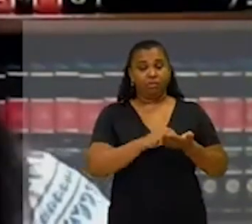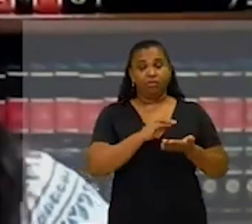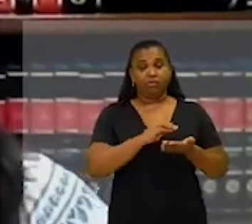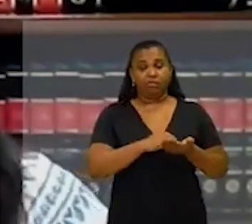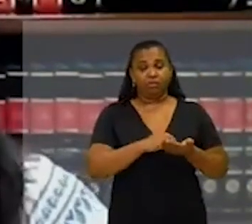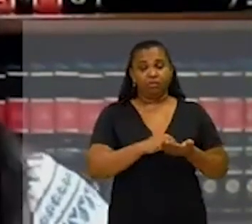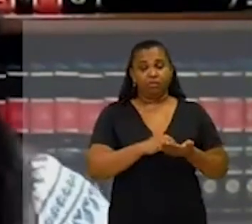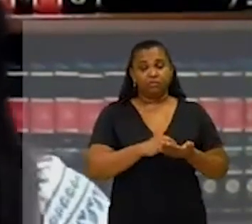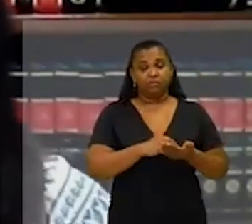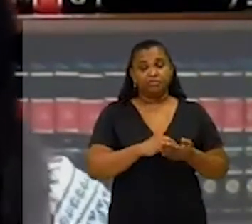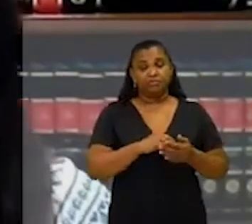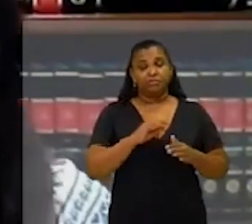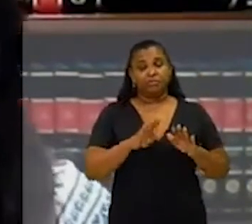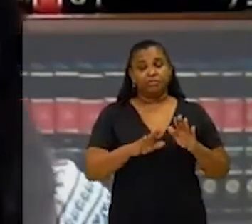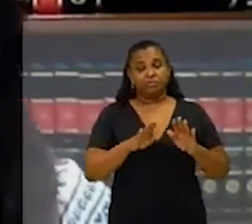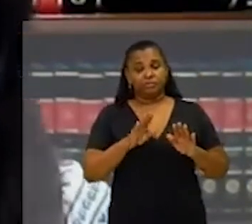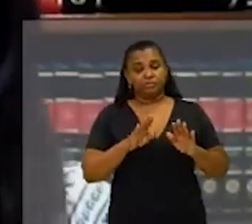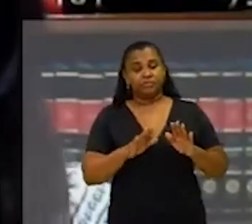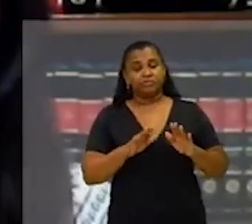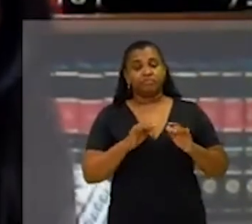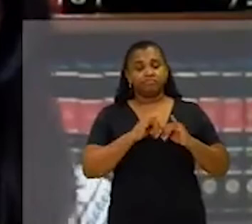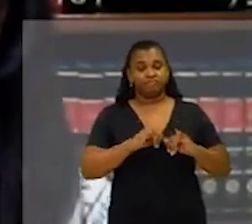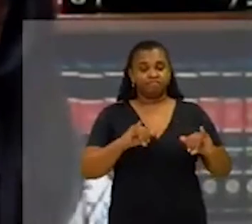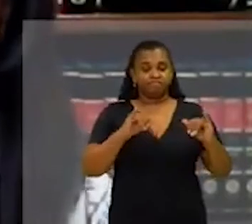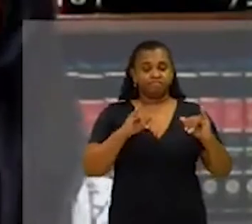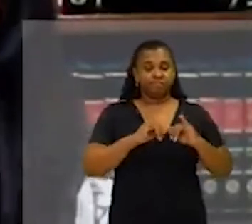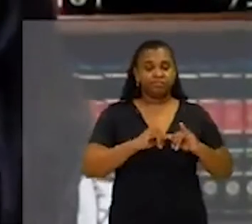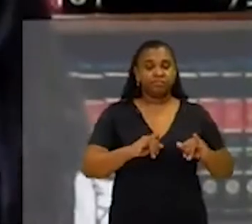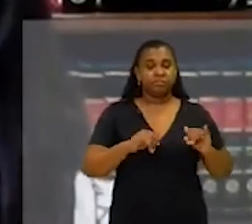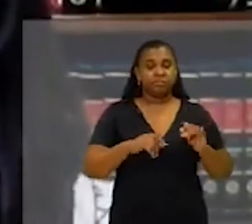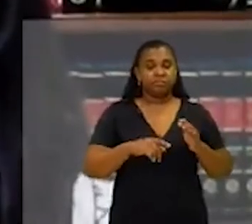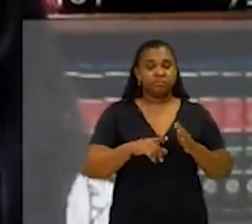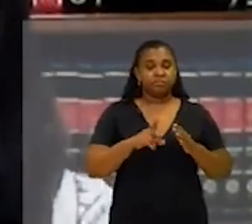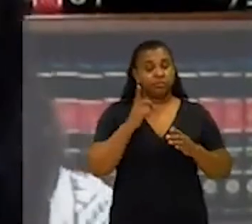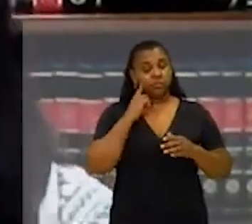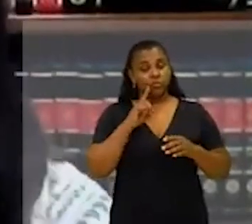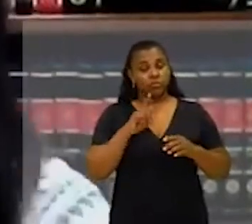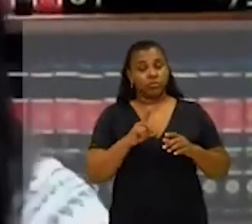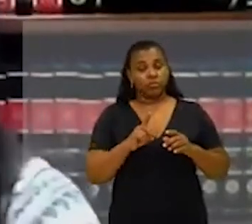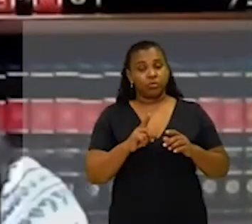advogo algum tempo já passaram eleitoral e já decidiu fui apresentado a uma colega advogada